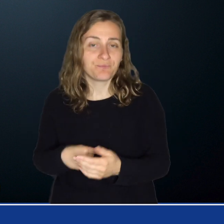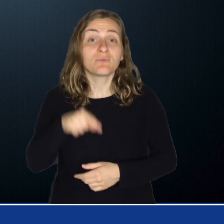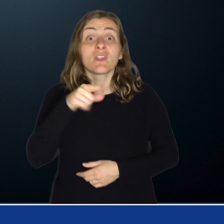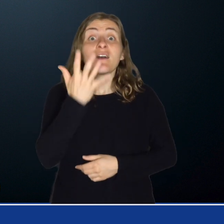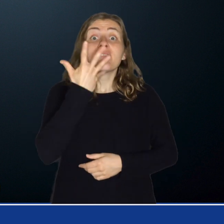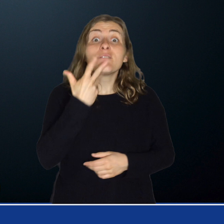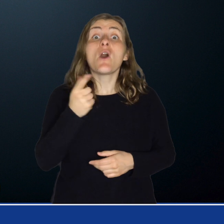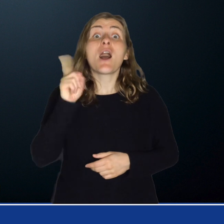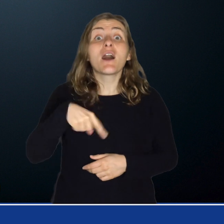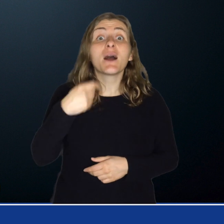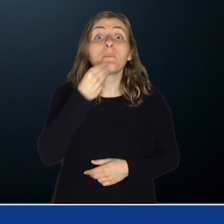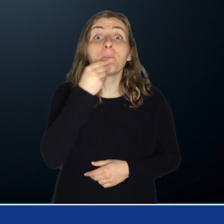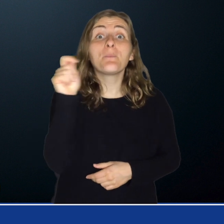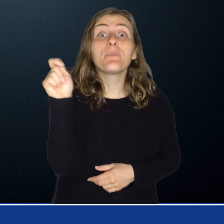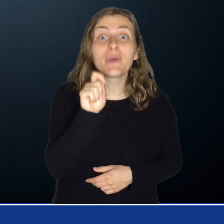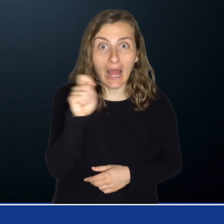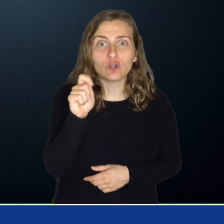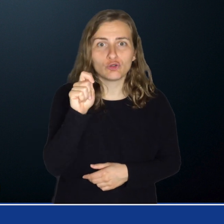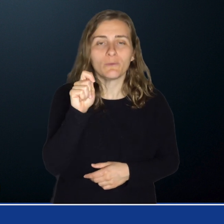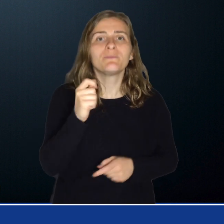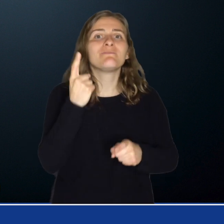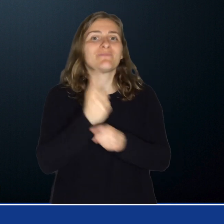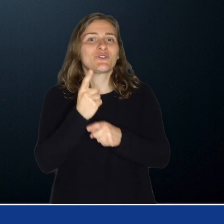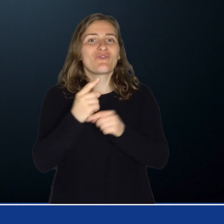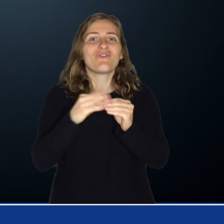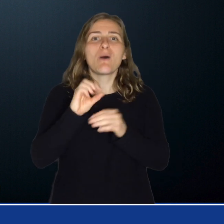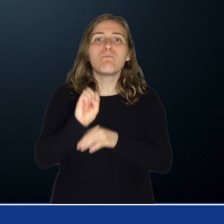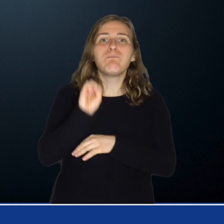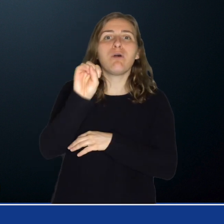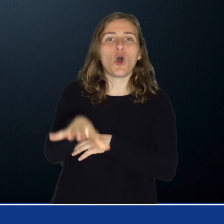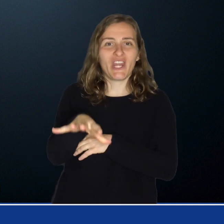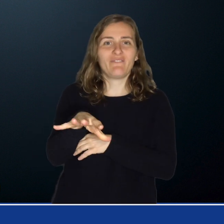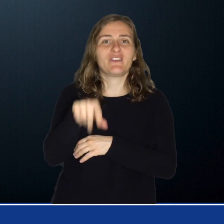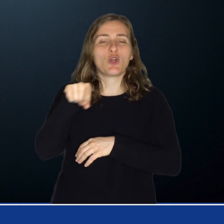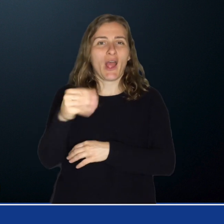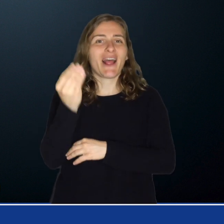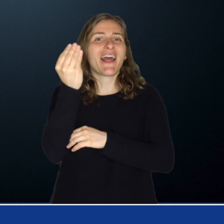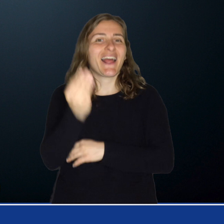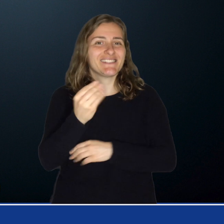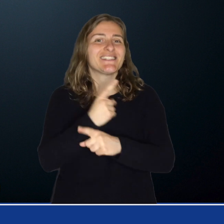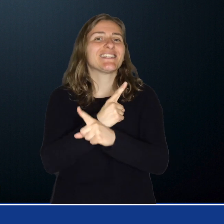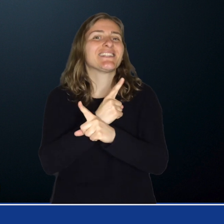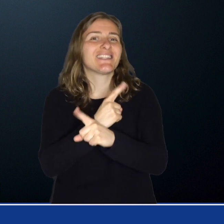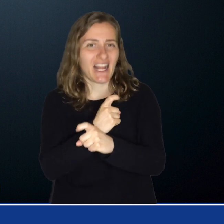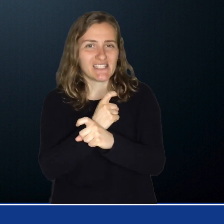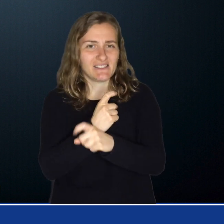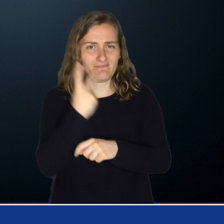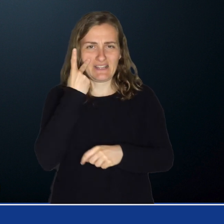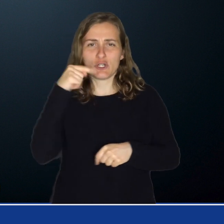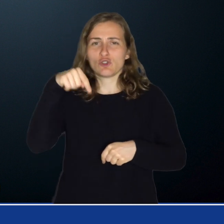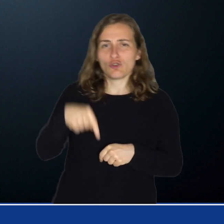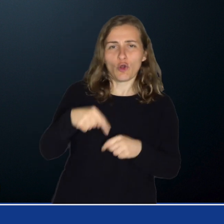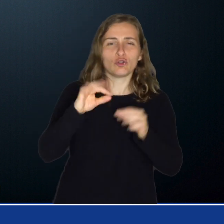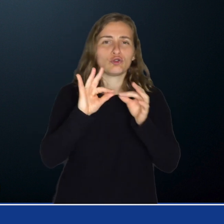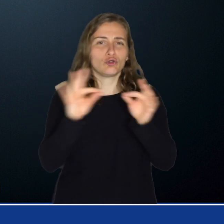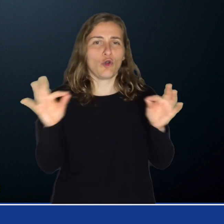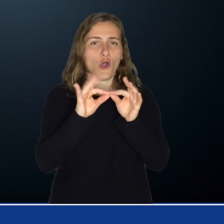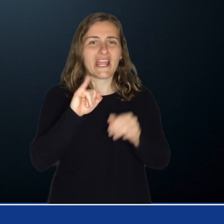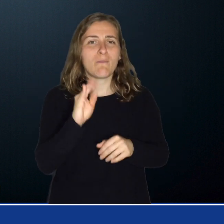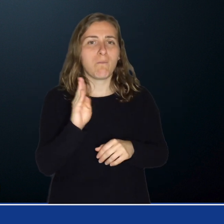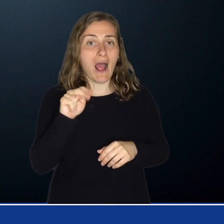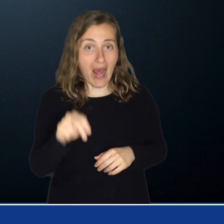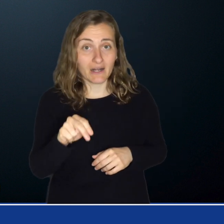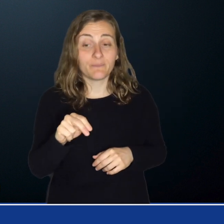la prenotazione al pranzo sociale, invece, sarà completa una volta effettuato il pagamento alla Sezione Provinciale ENS di Trieste